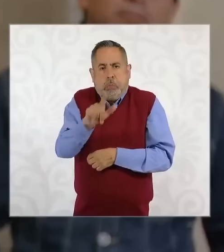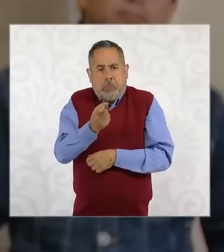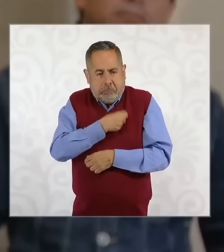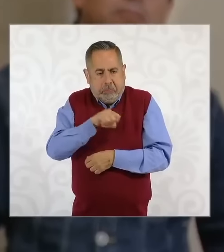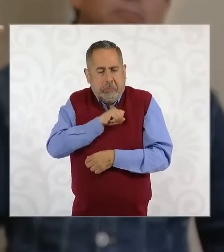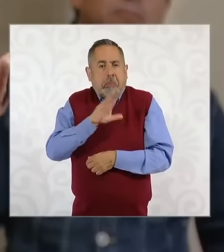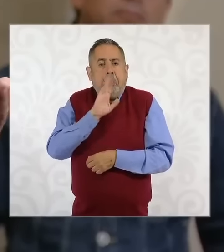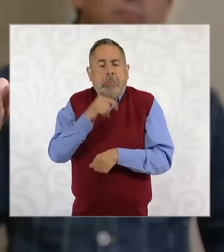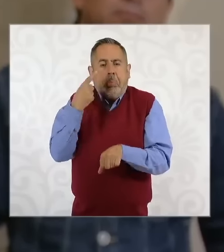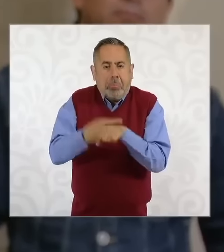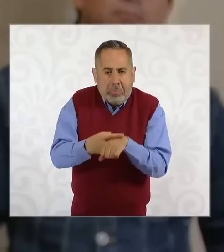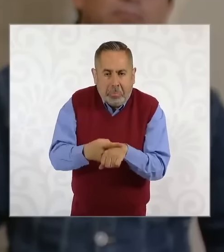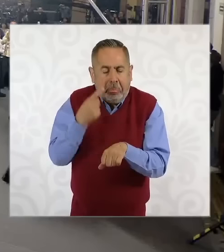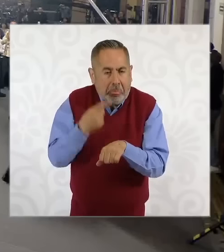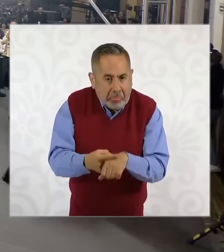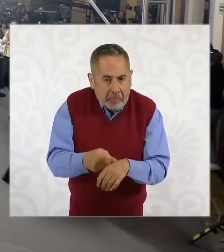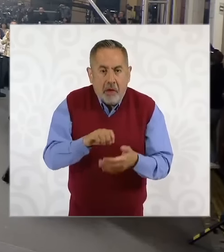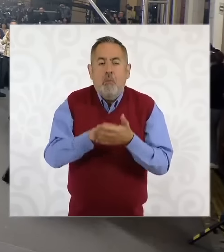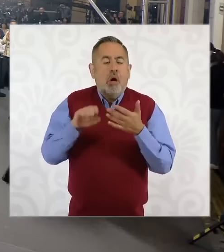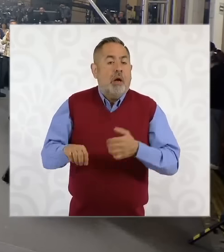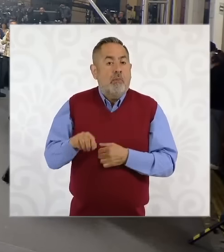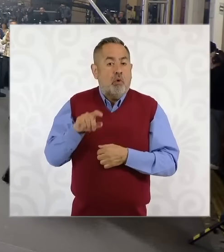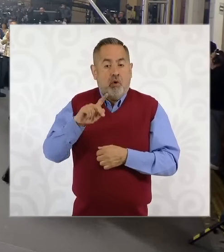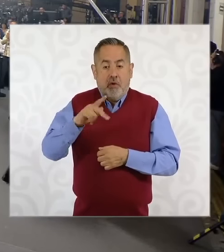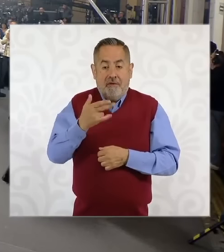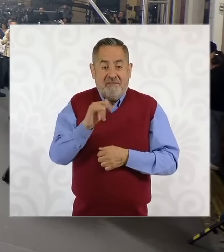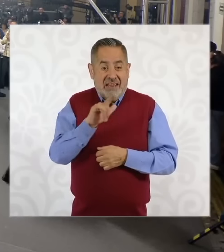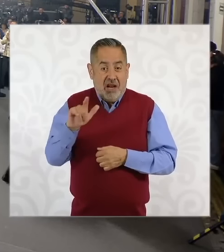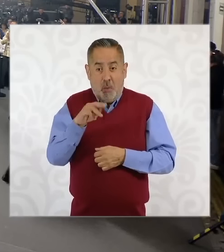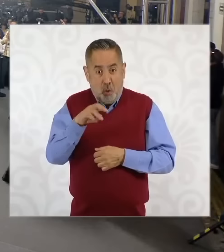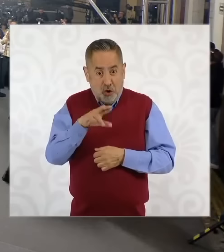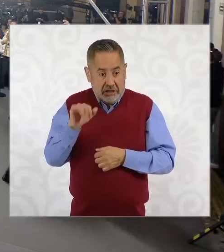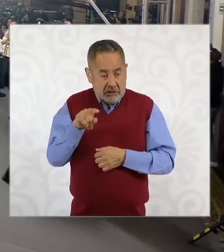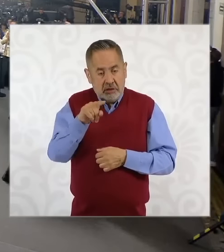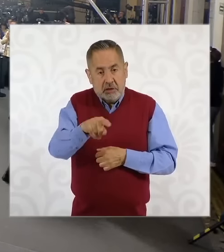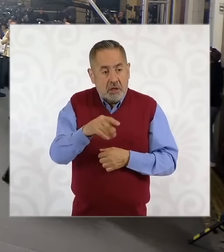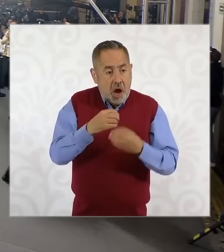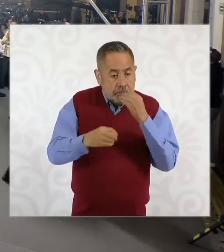por ejemplo, la Philip Morris se le cobra un tanto por cento por la gente que consume o fuma el